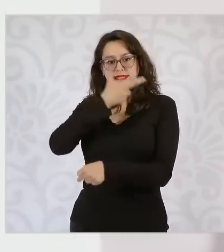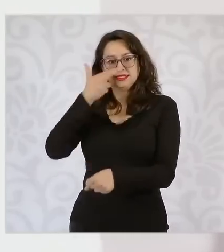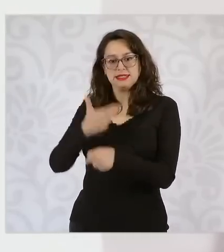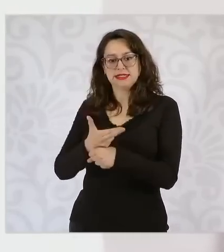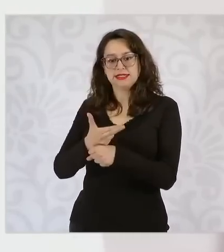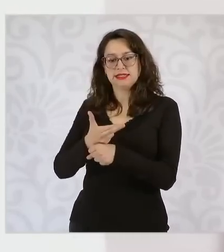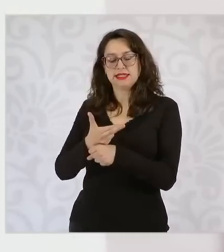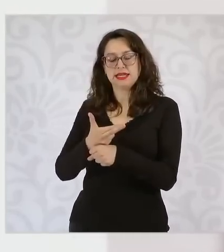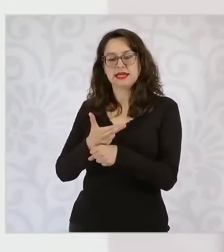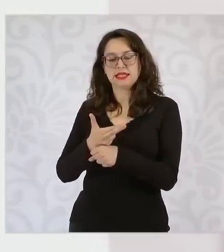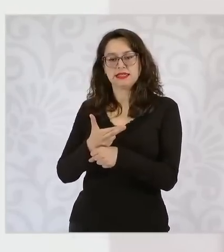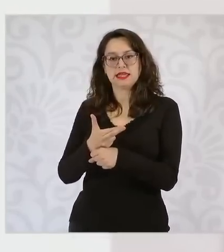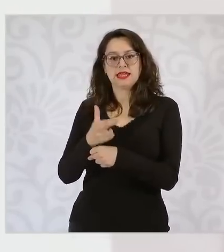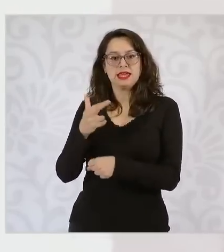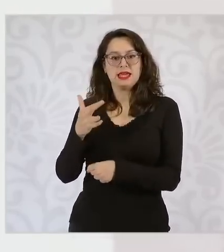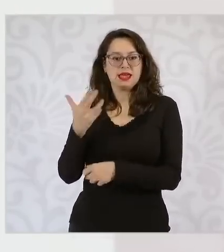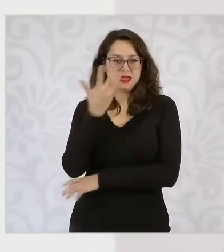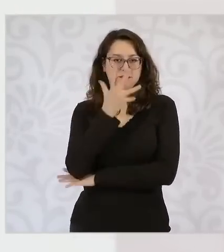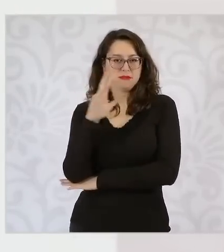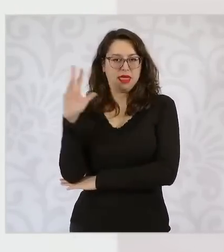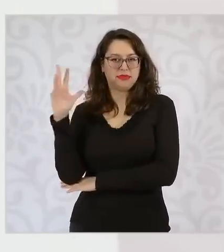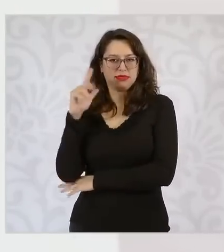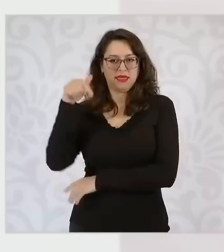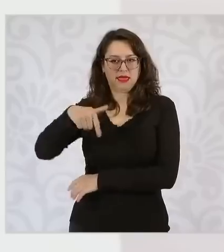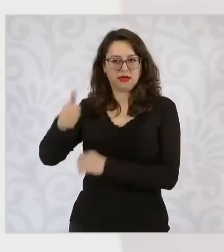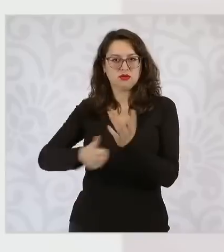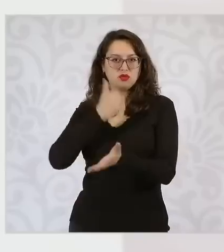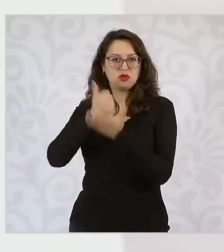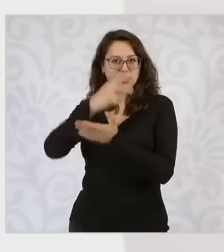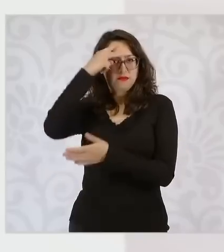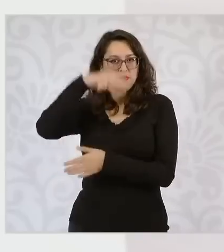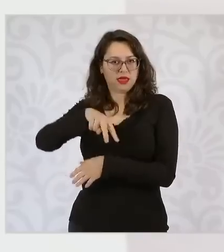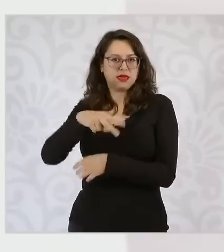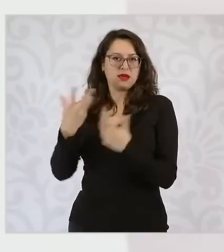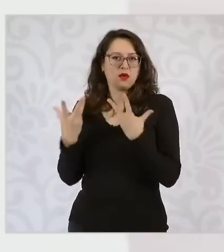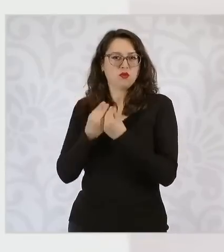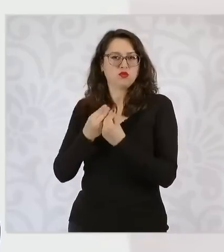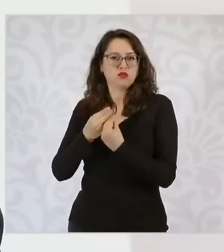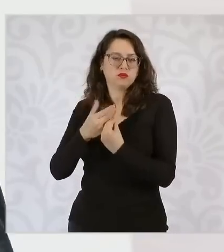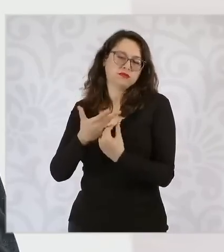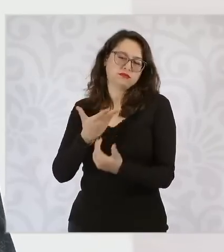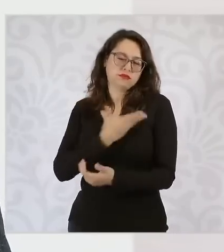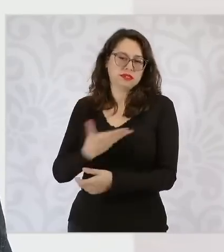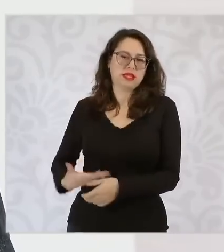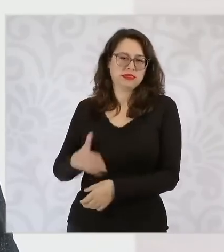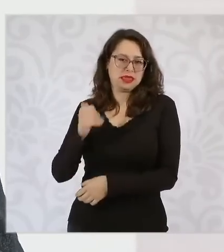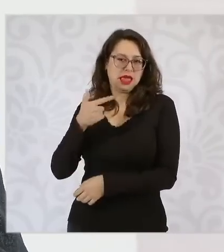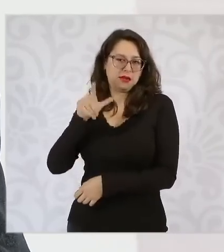entonces jefe de gobierno en la ciudad que también desde la ciudad defendimos